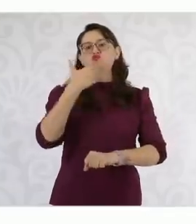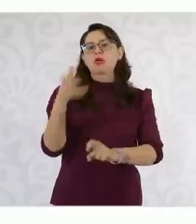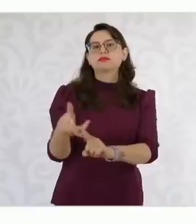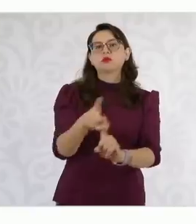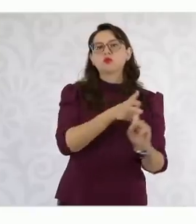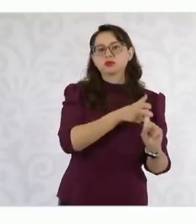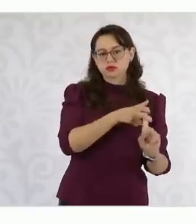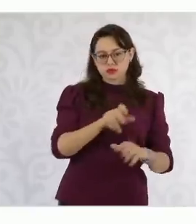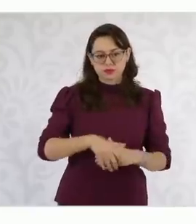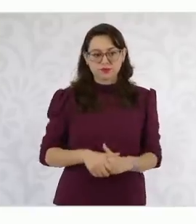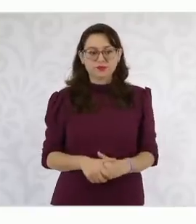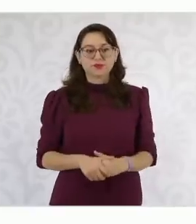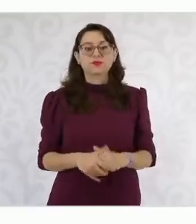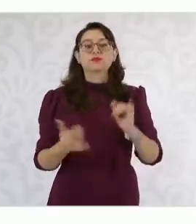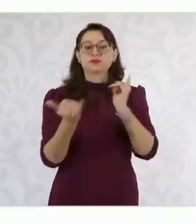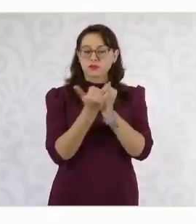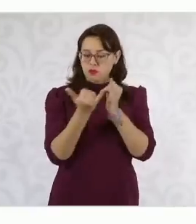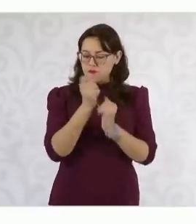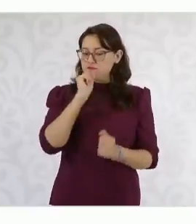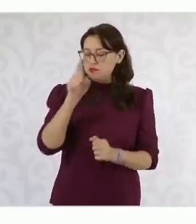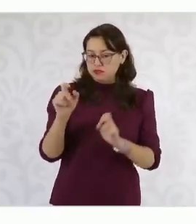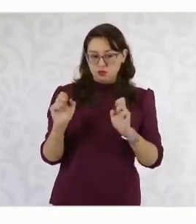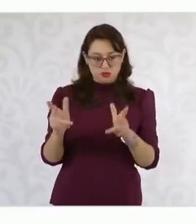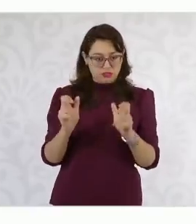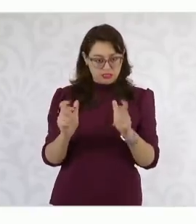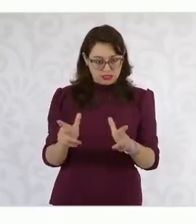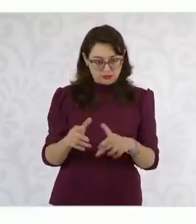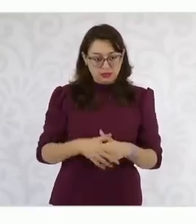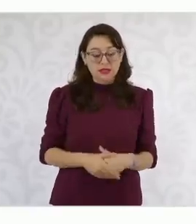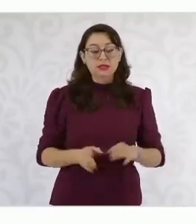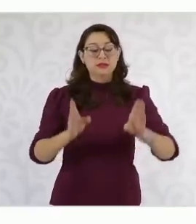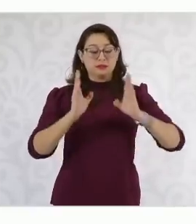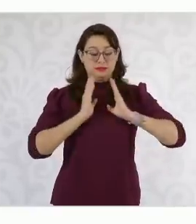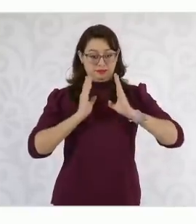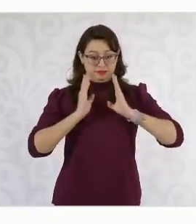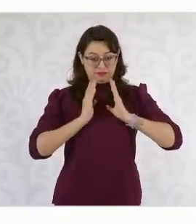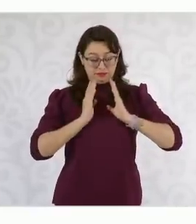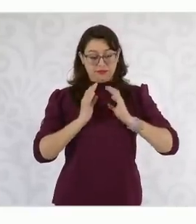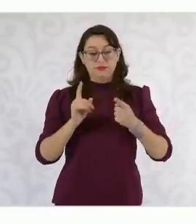municipio Benemérito de las Américas elementos del ejército mexicano de la fiscalía general